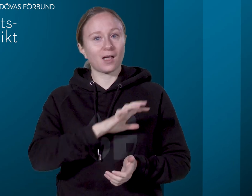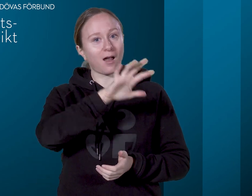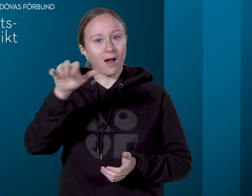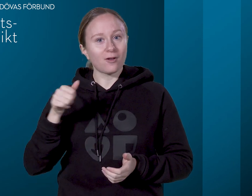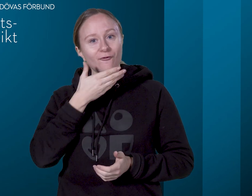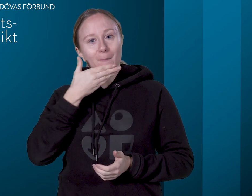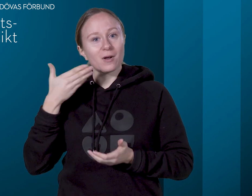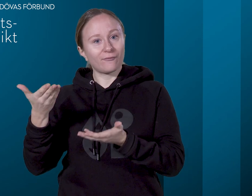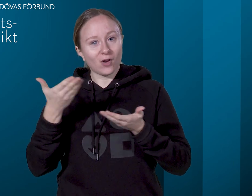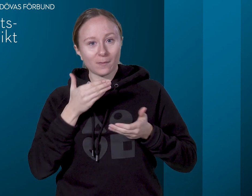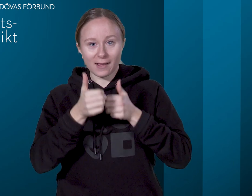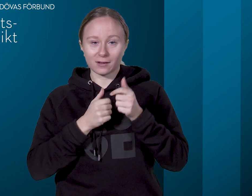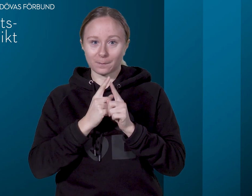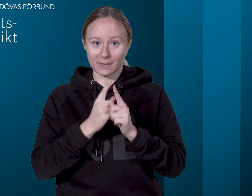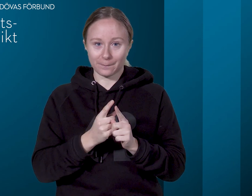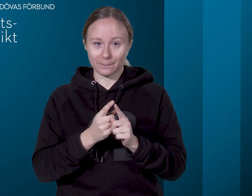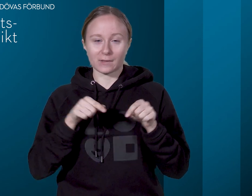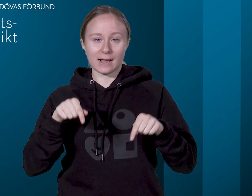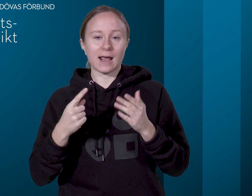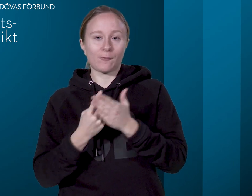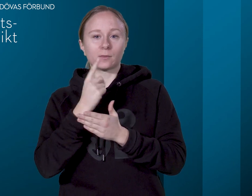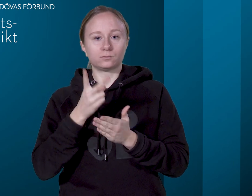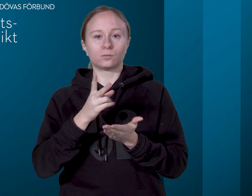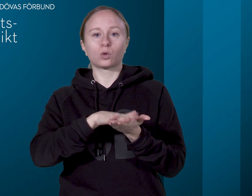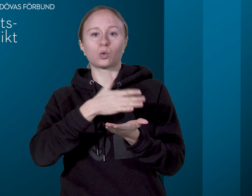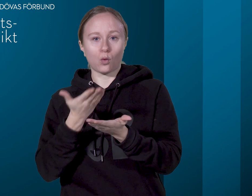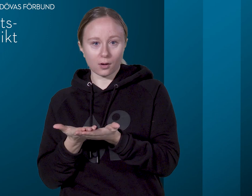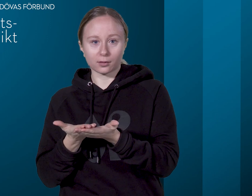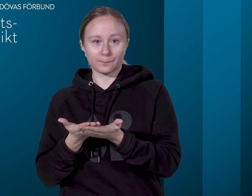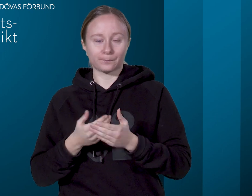Alla är varmt välkomna att delta, evenemanget är tolkat.